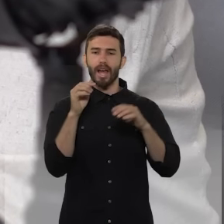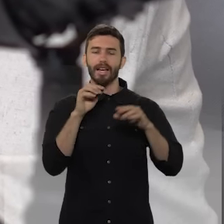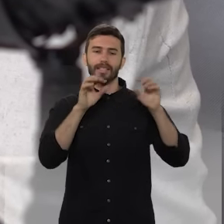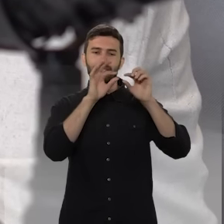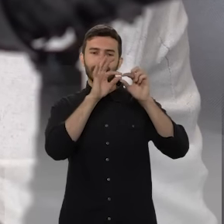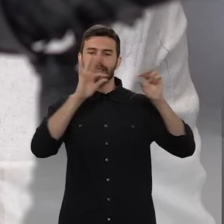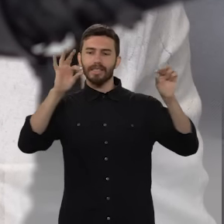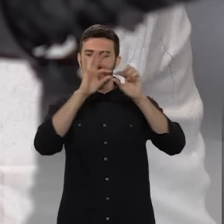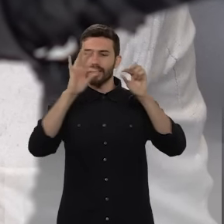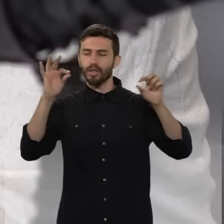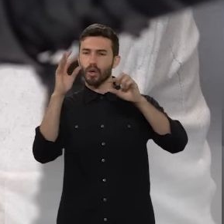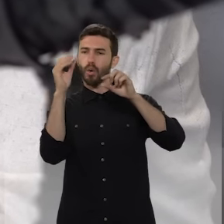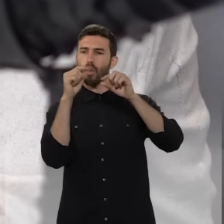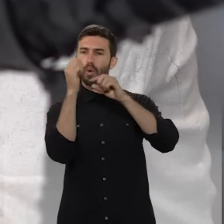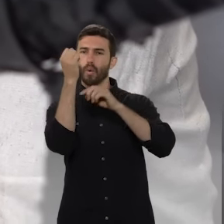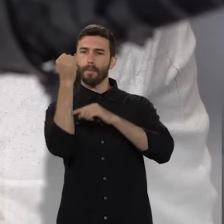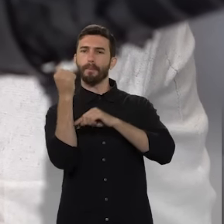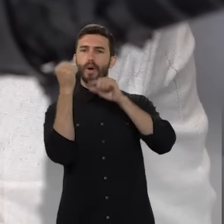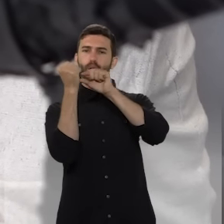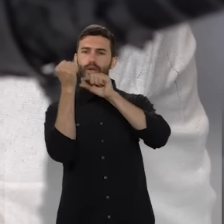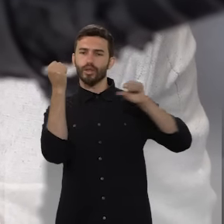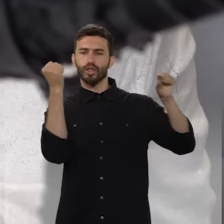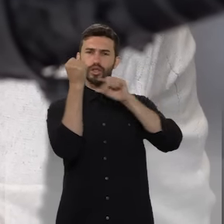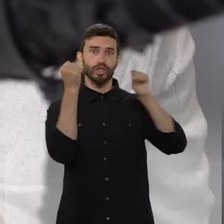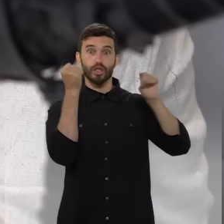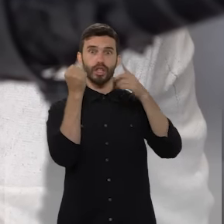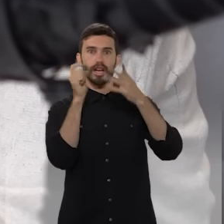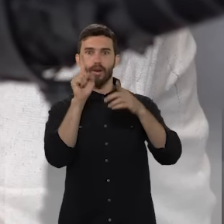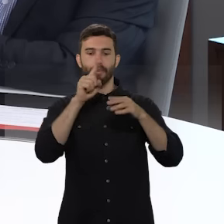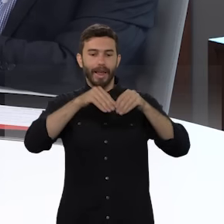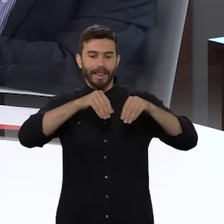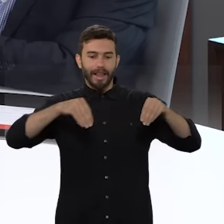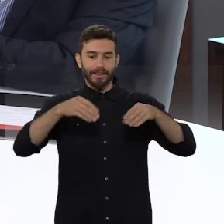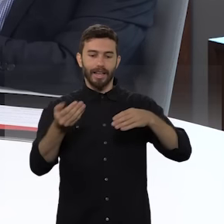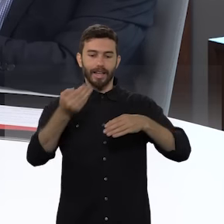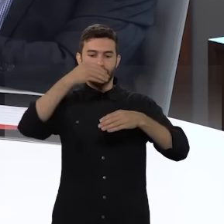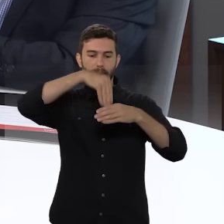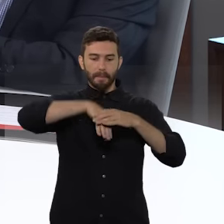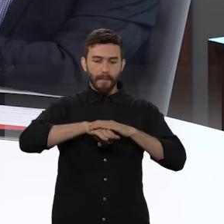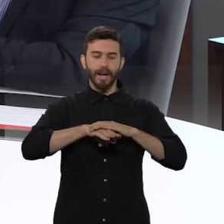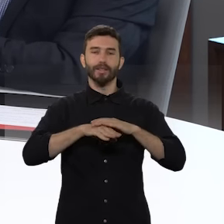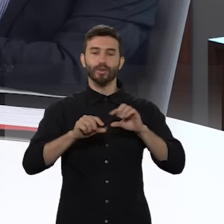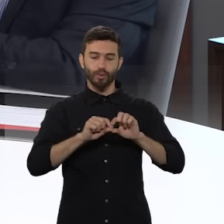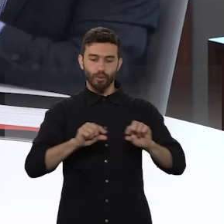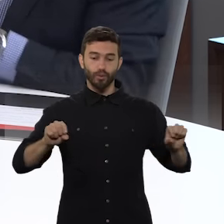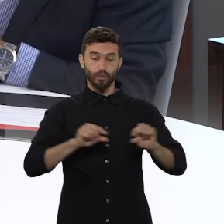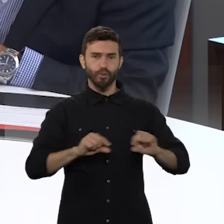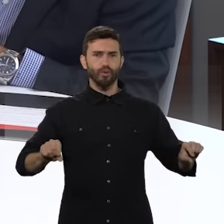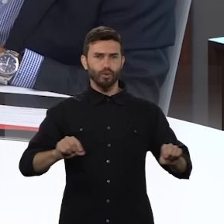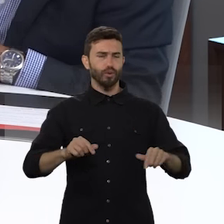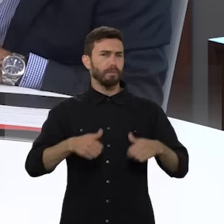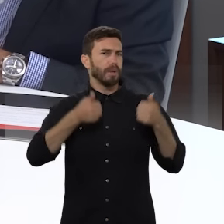reduziria aí esse risco de interrupção? É um procedimento necessário para os municípios,